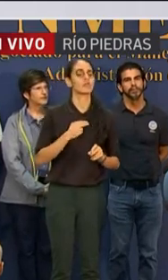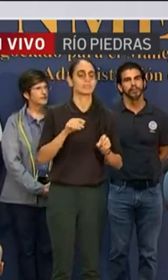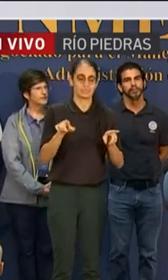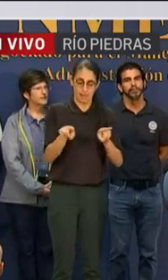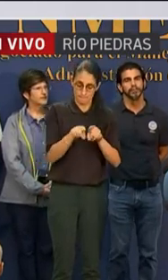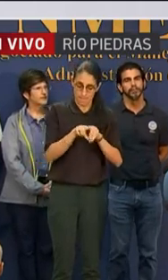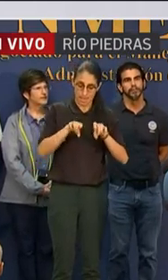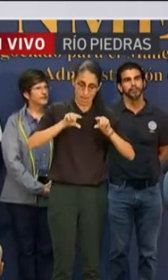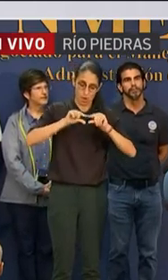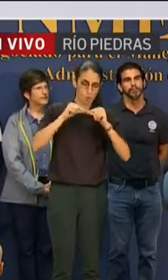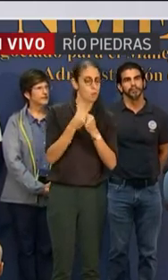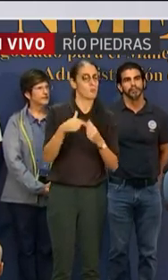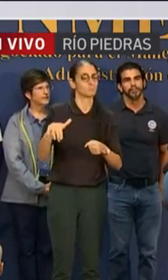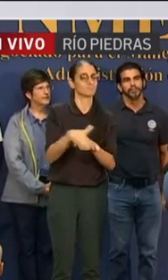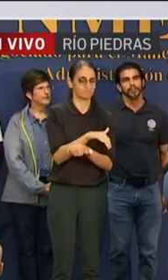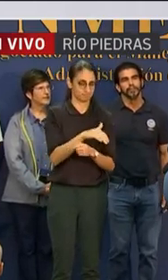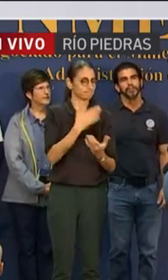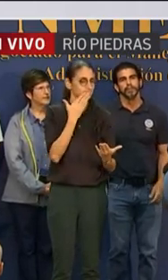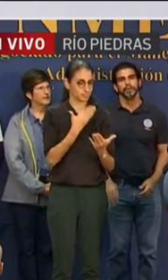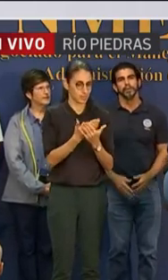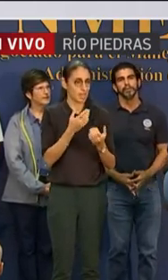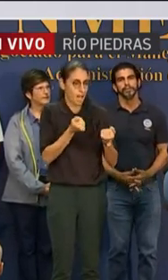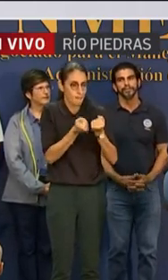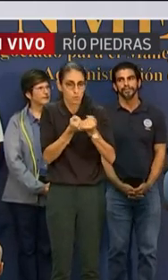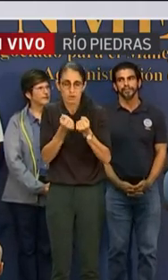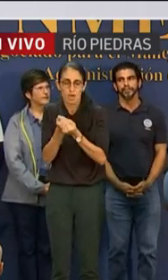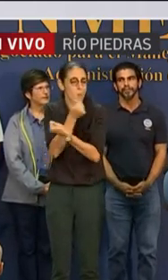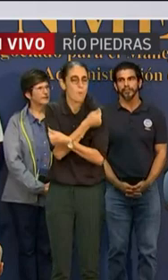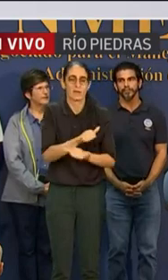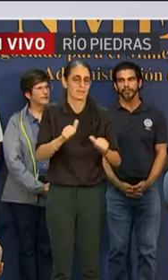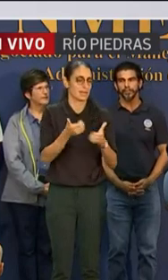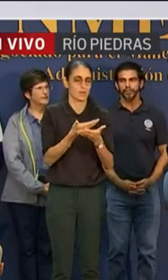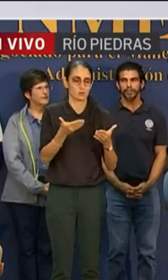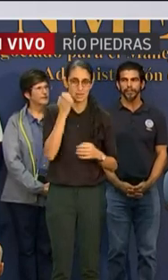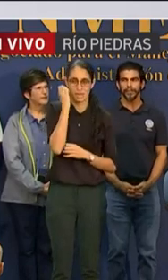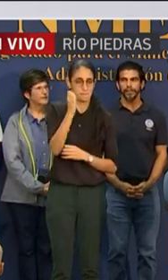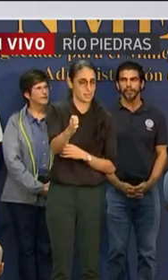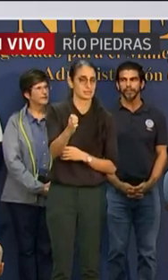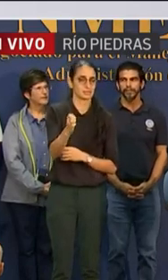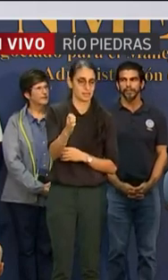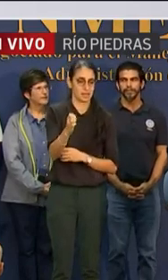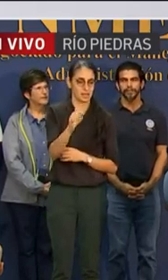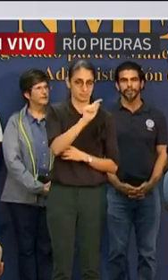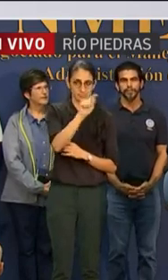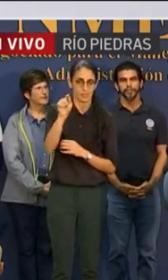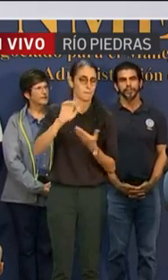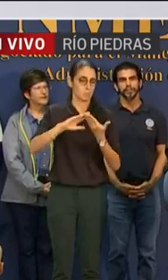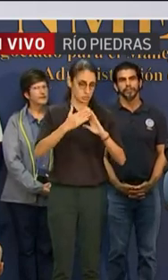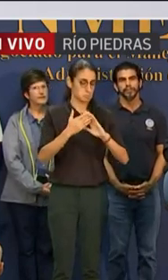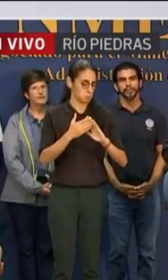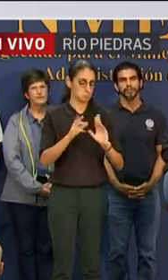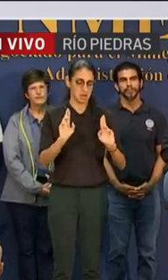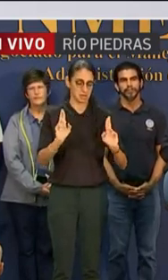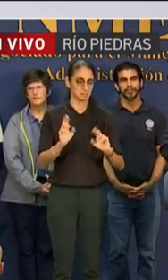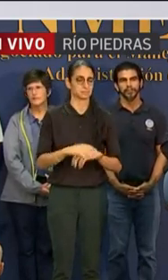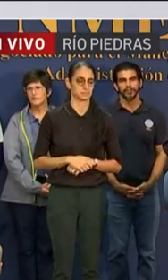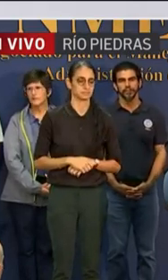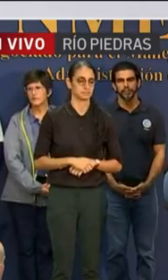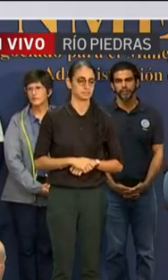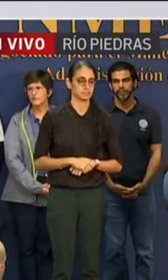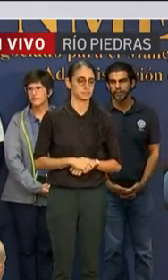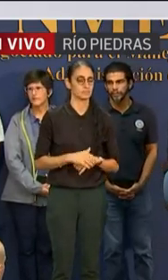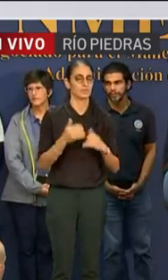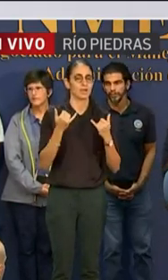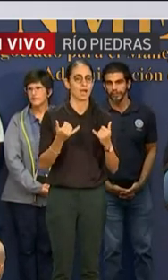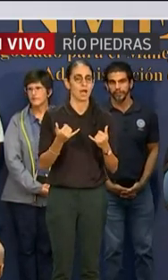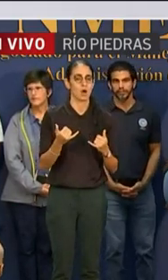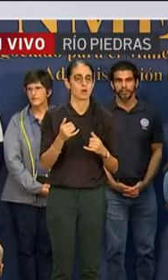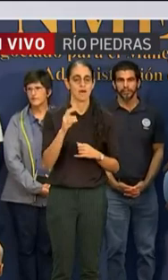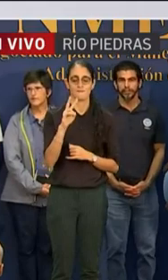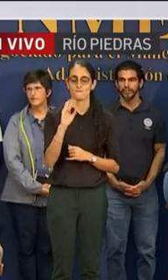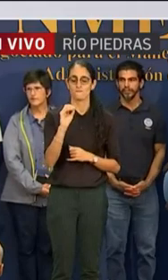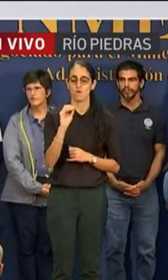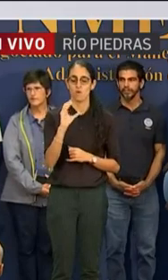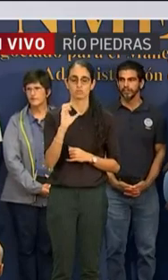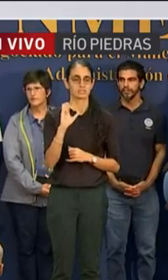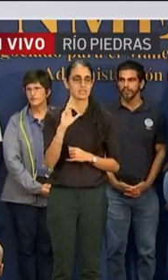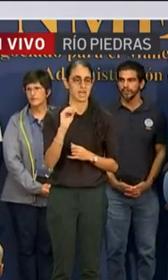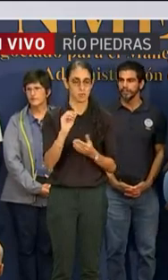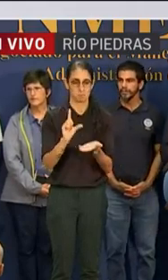DE PSICOLÓGICA. ES IMPORTANTE